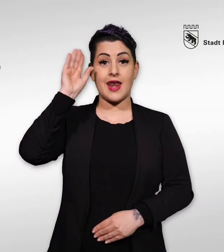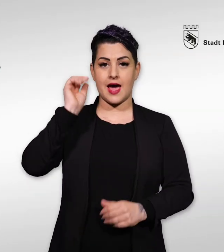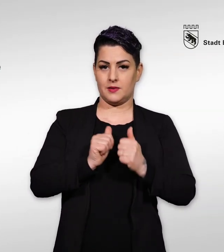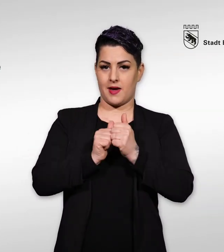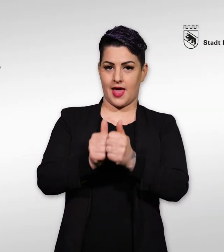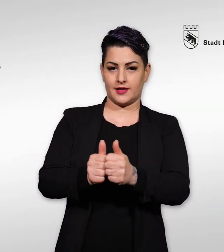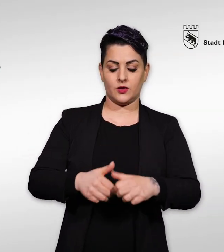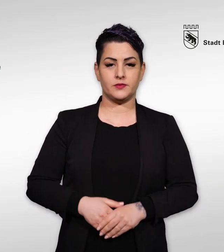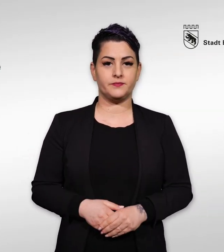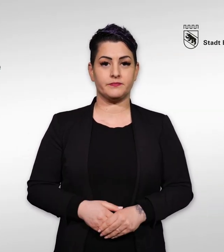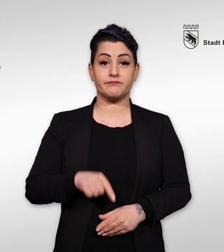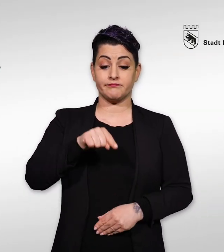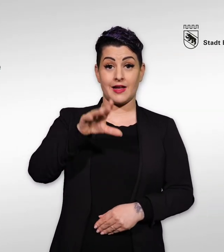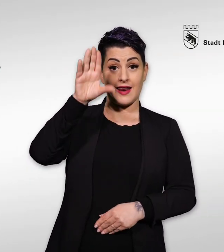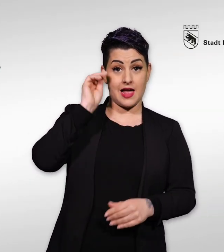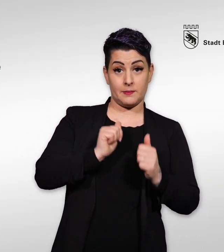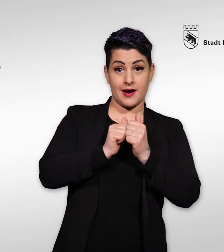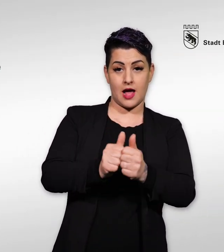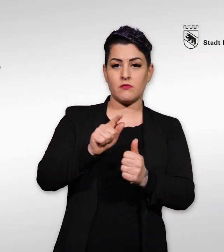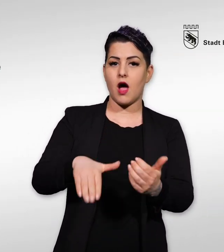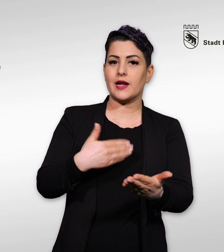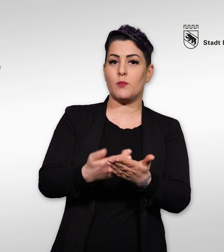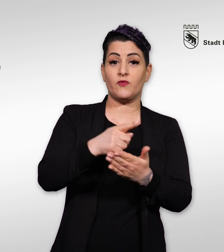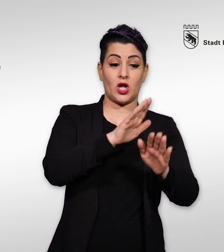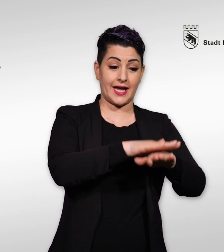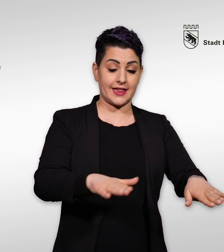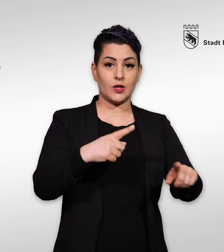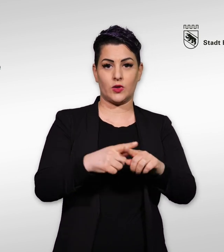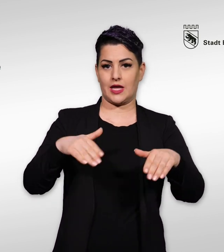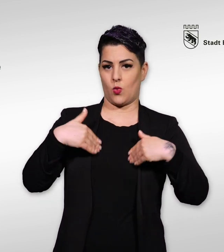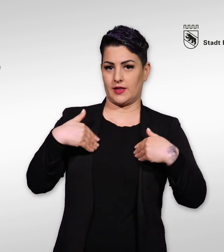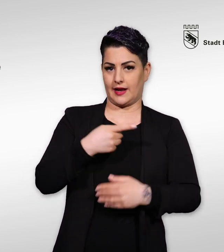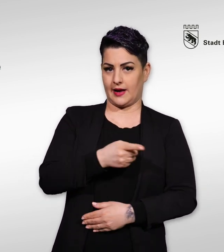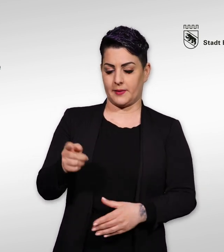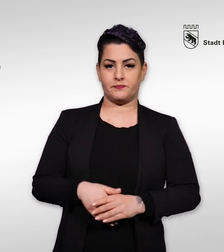Lernbegleitung Die Lernbegleitung ist ein Angebot für Kinder und Jugendliche.